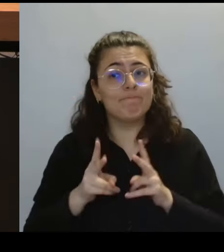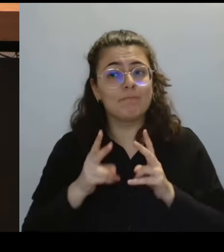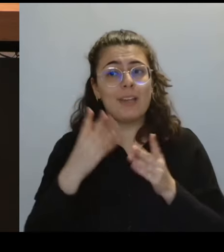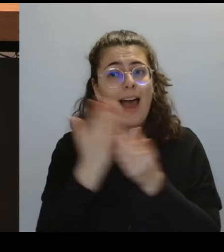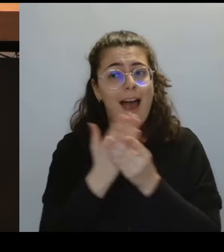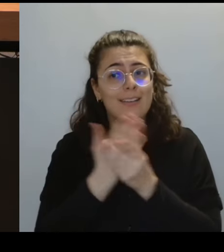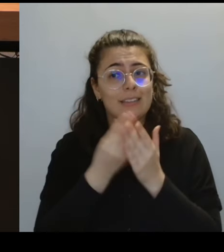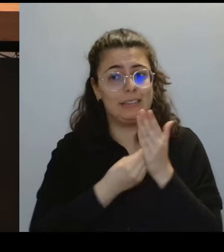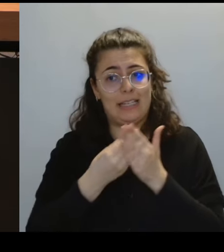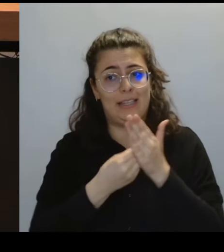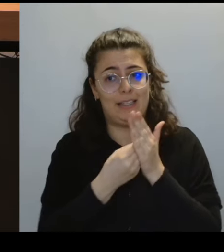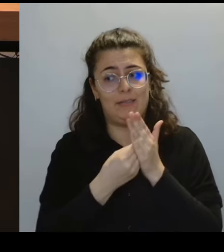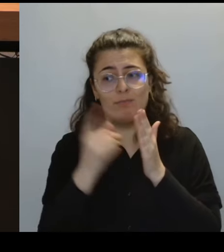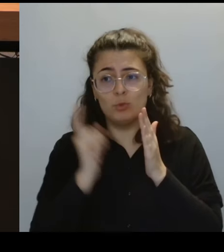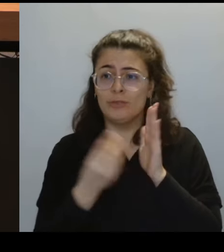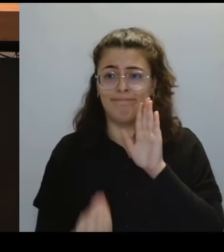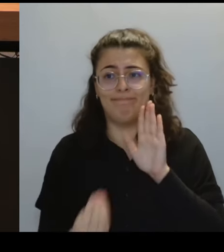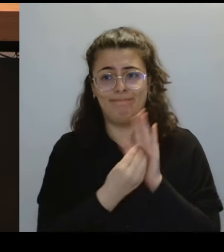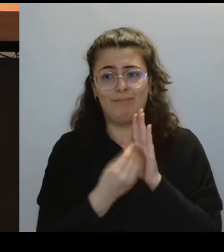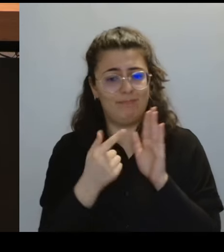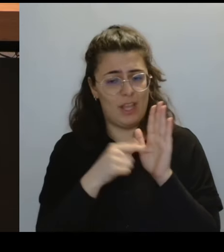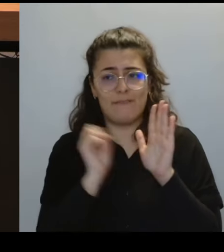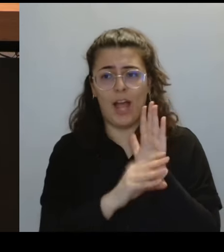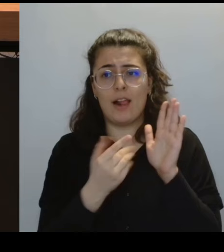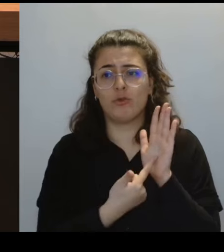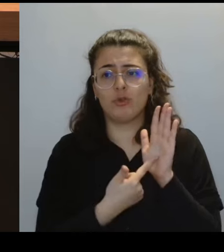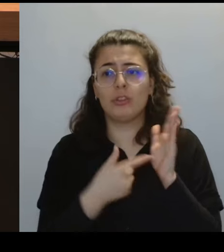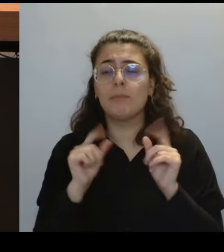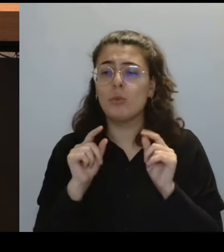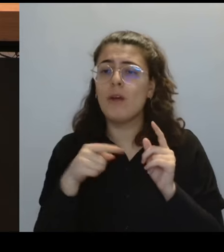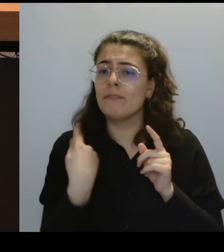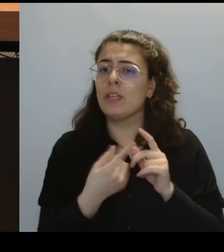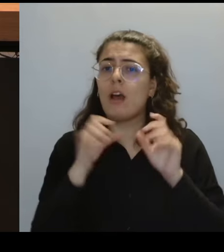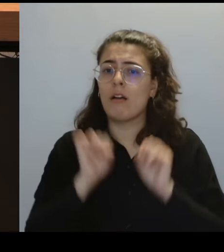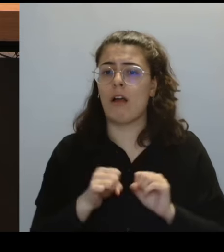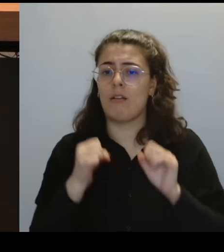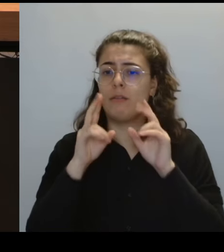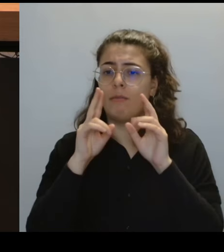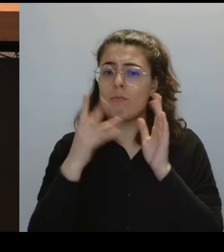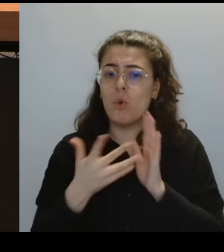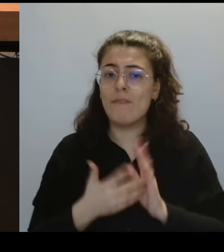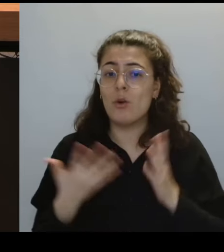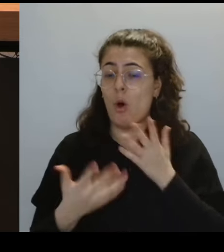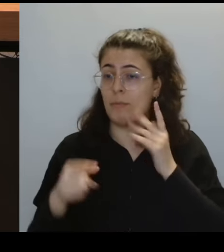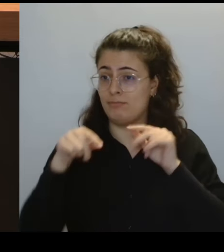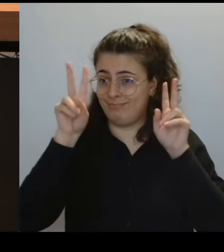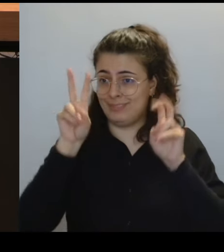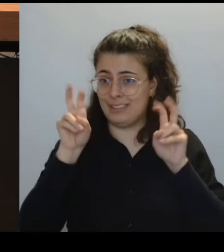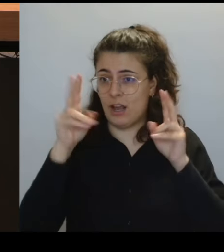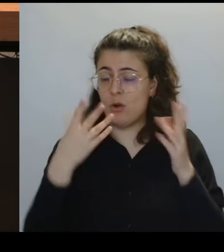damit wir auch mal prüfen können, ob dieses Zitat aus einer obergerichtlichen Entscheidung zutrifft oder nicht.